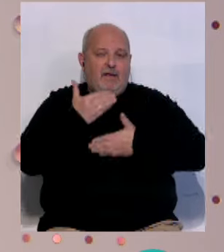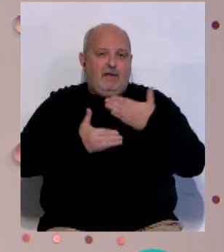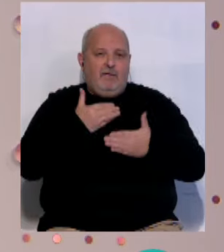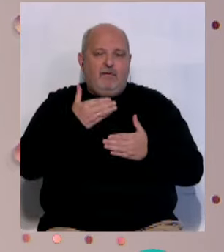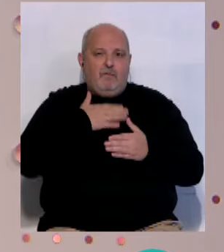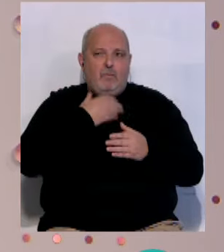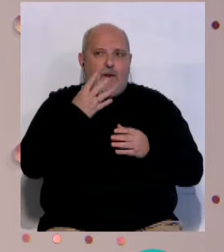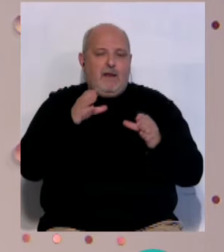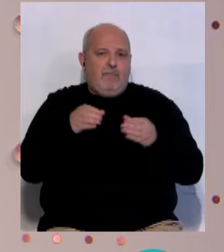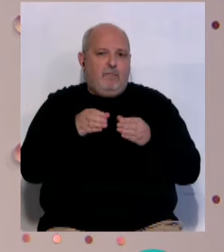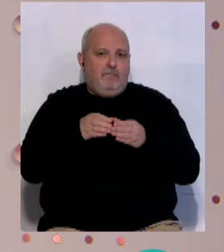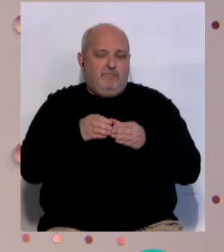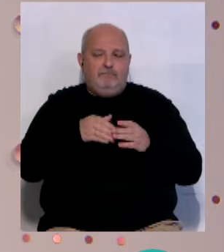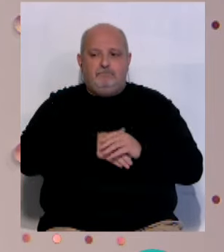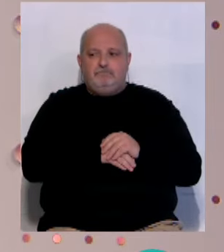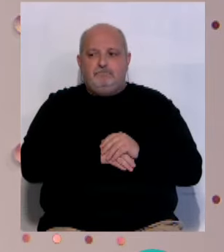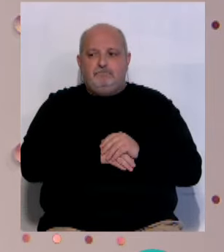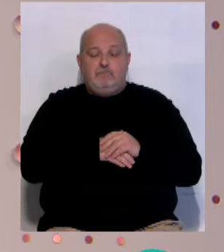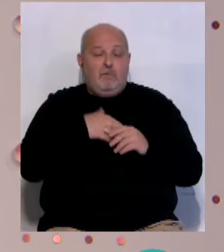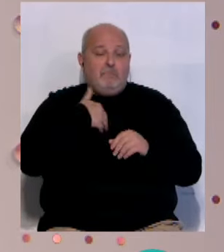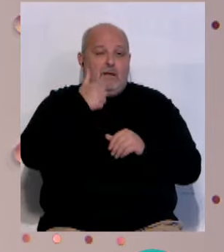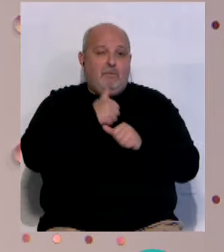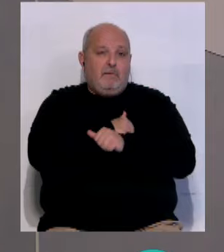es un buen equipo y está dando rendimiento más de lo que ellos esperaban creo yo vemos también